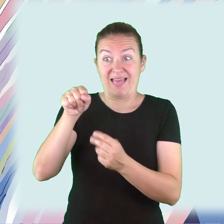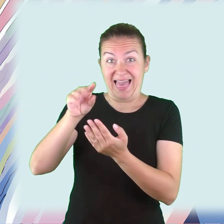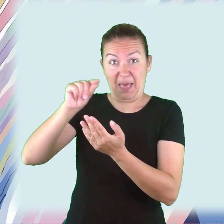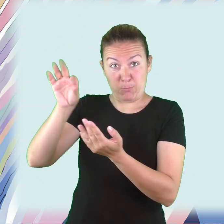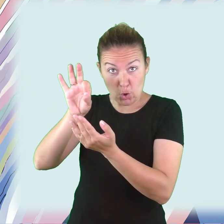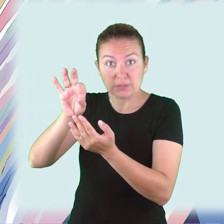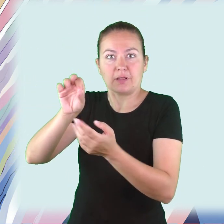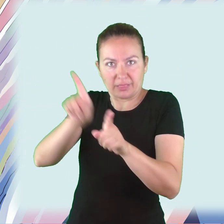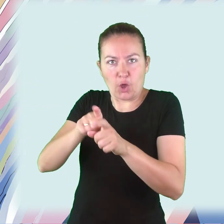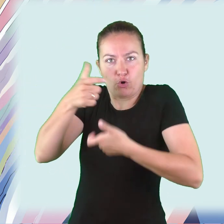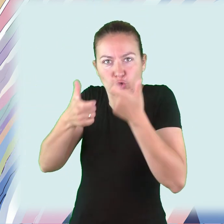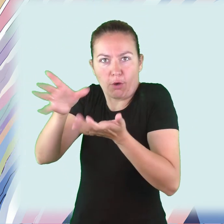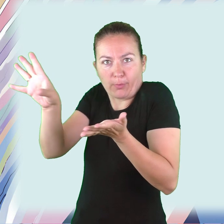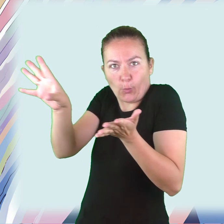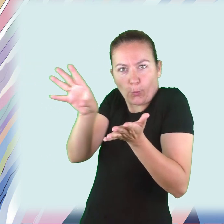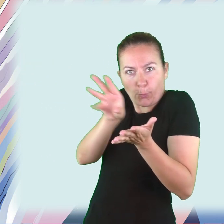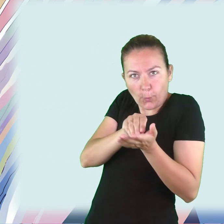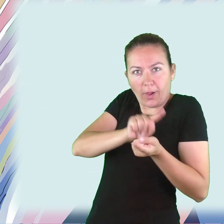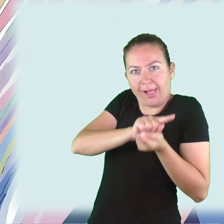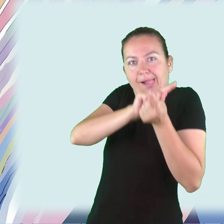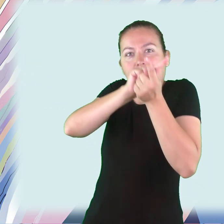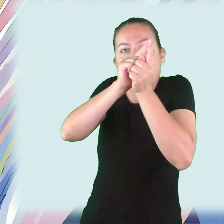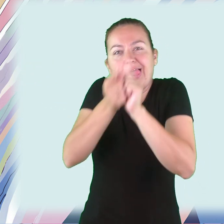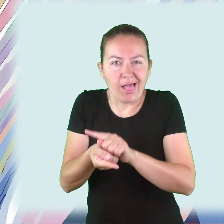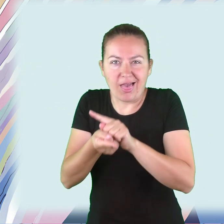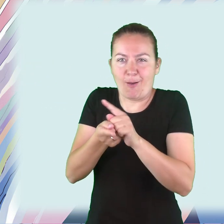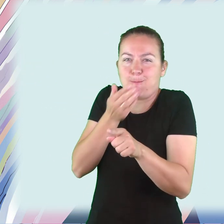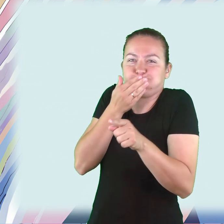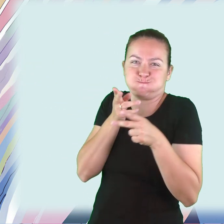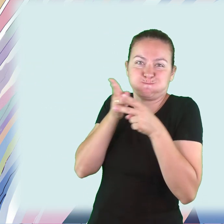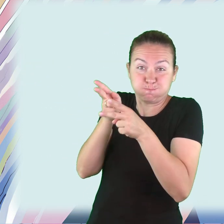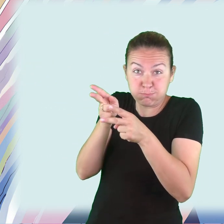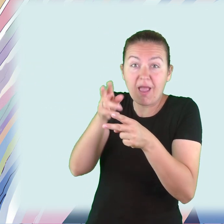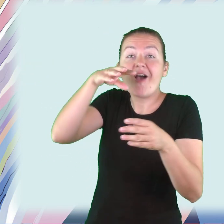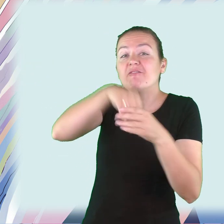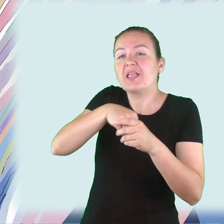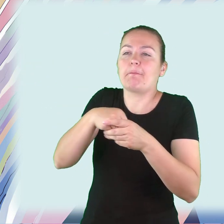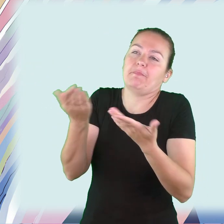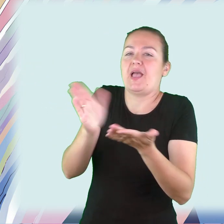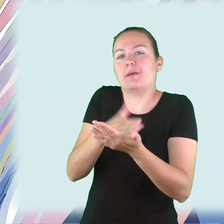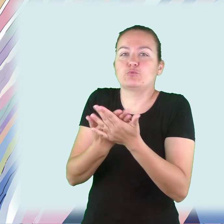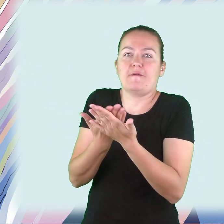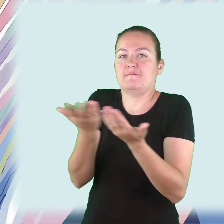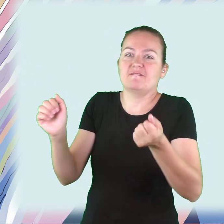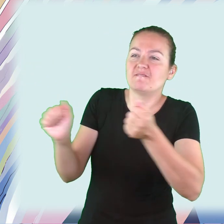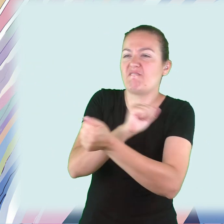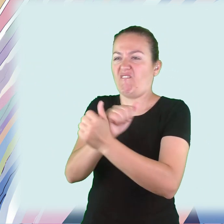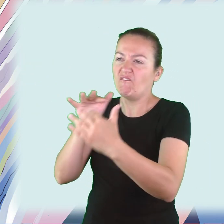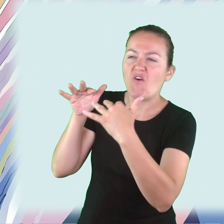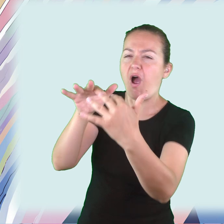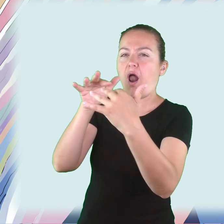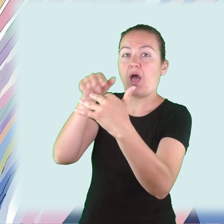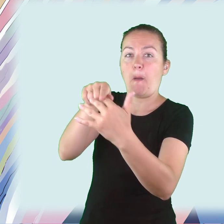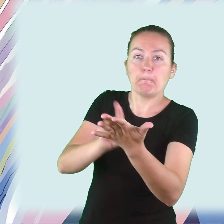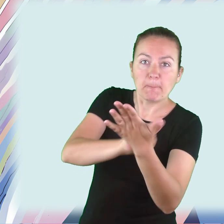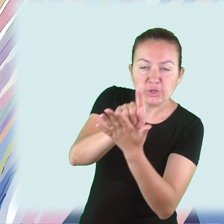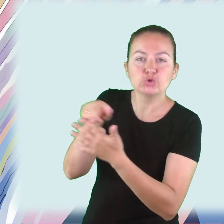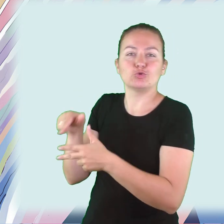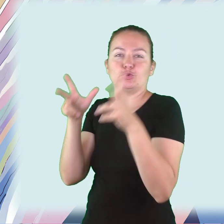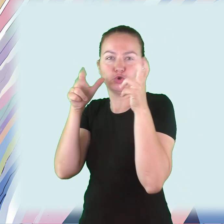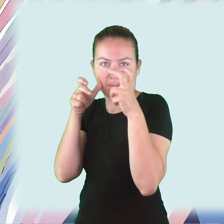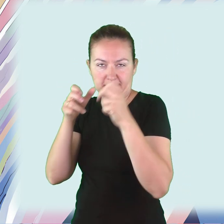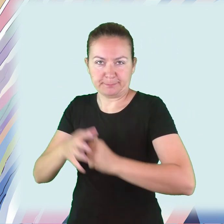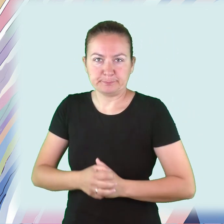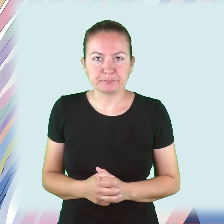Pisano także parodie eposów - na przykład o walce myszy z żabami.